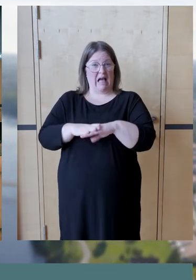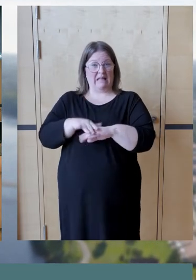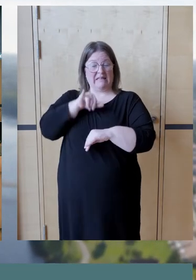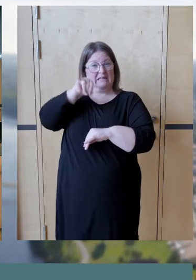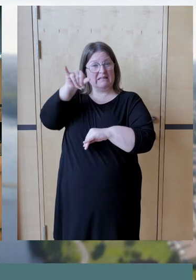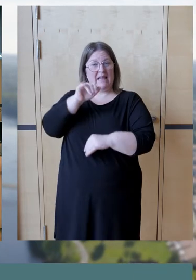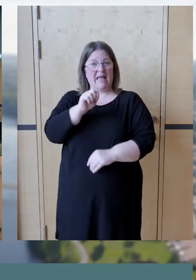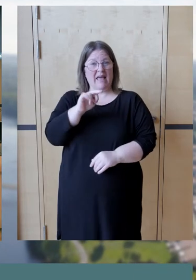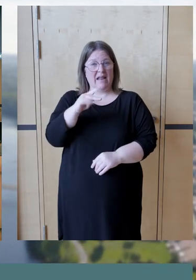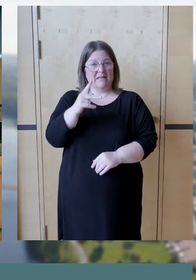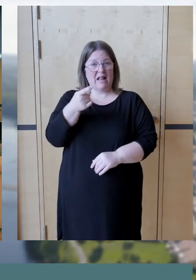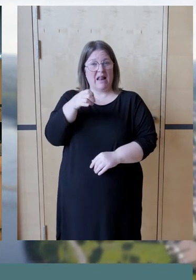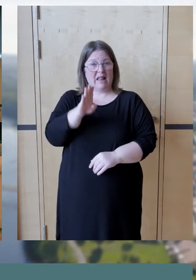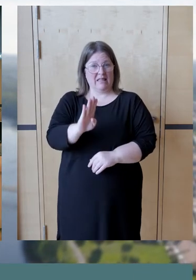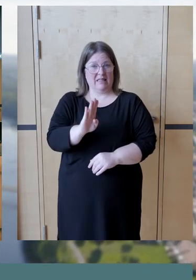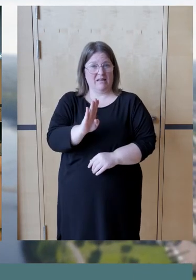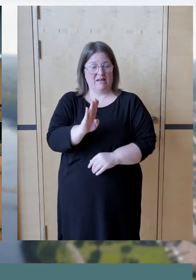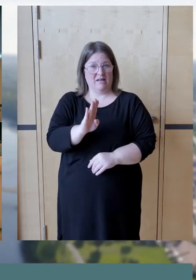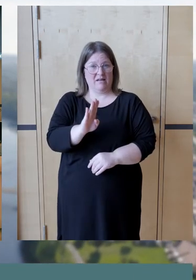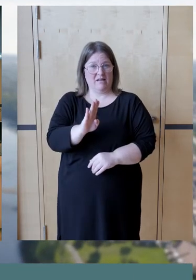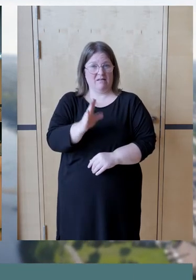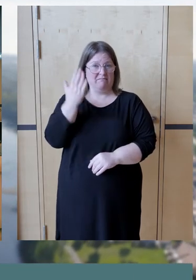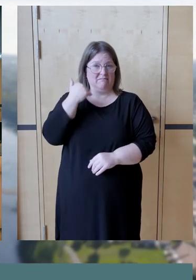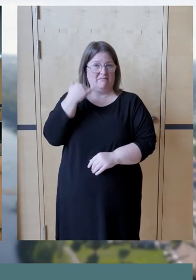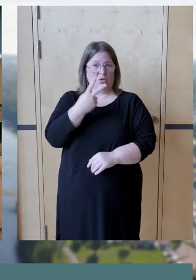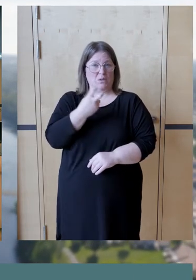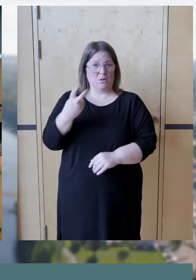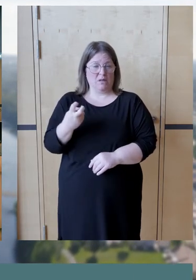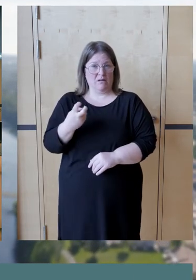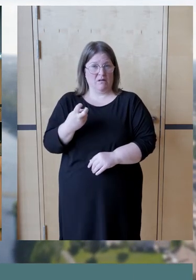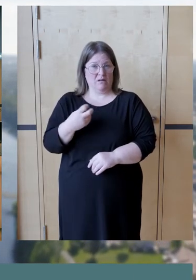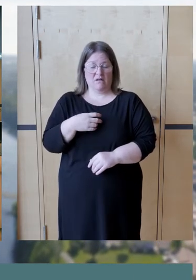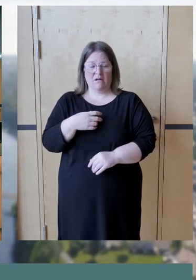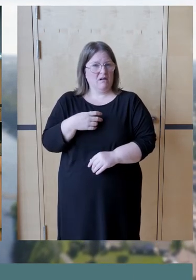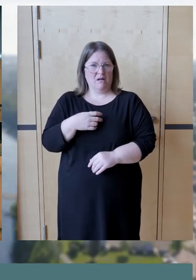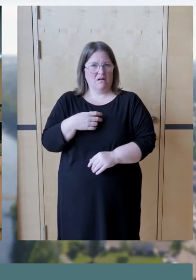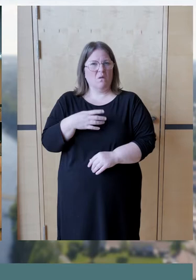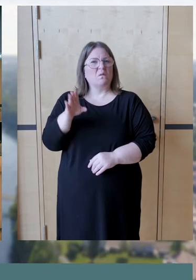Förut var de så stod det för 120 lägenheter för 100 pratar lägenheter inte platser